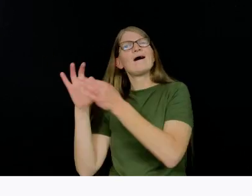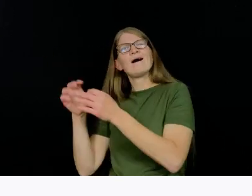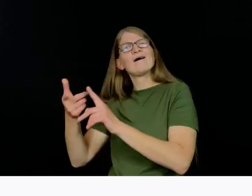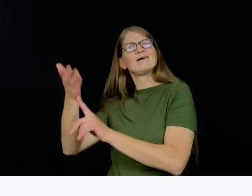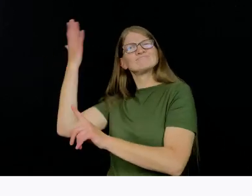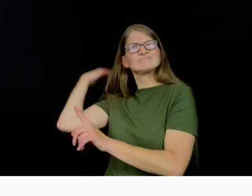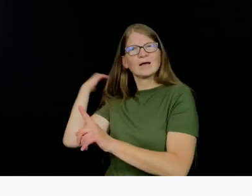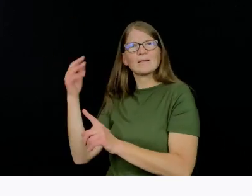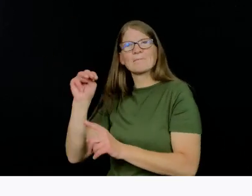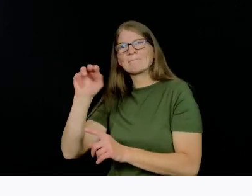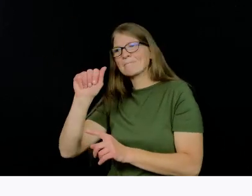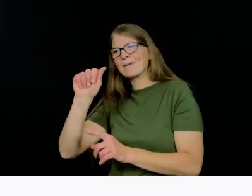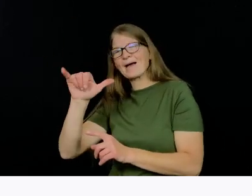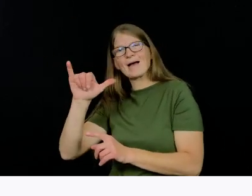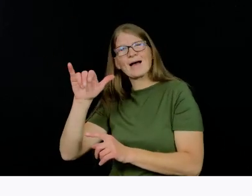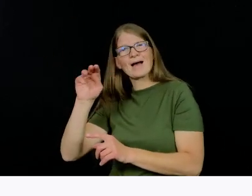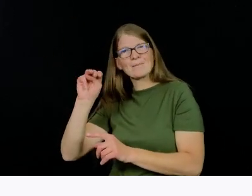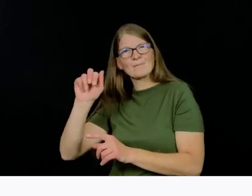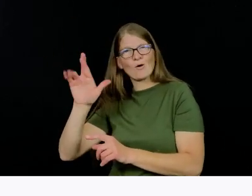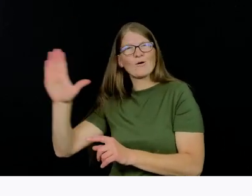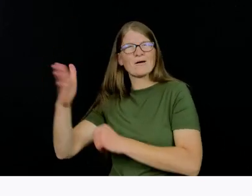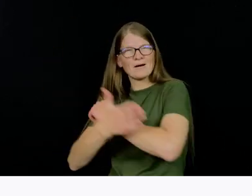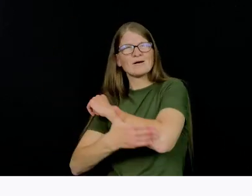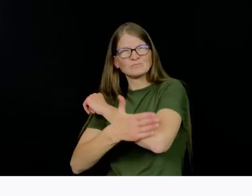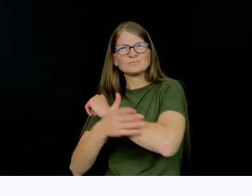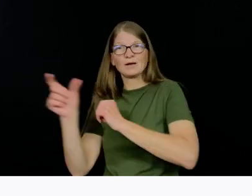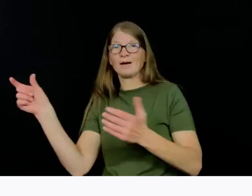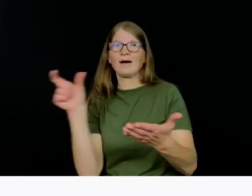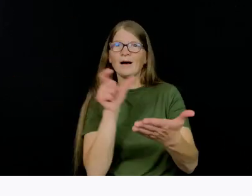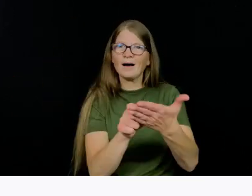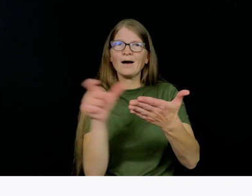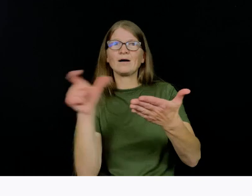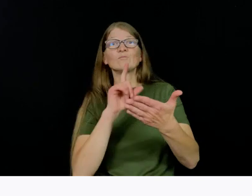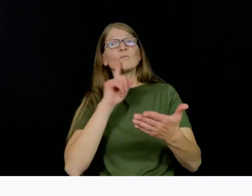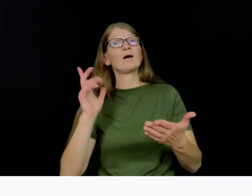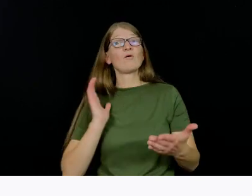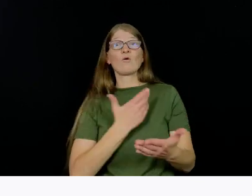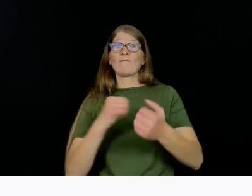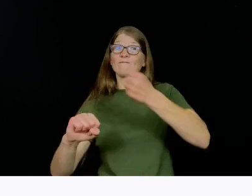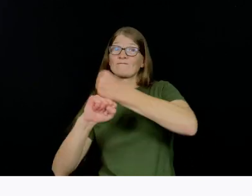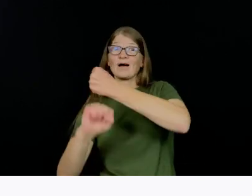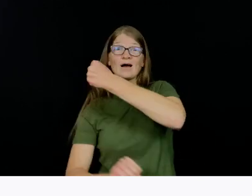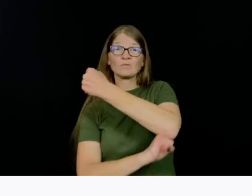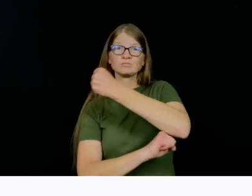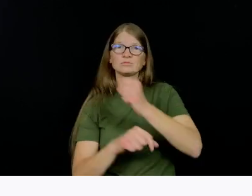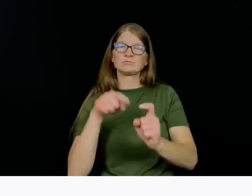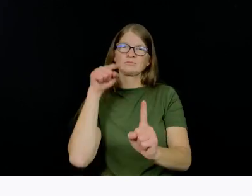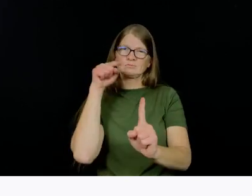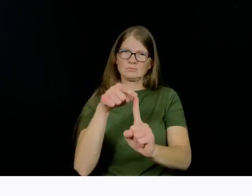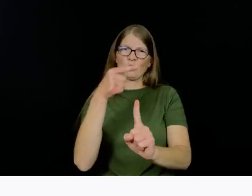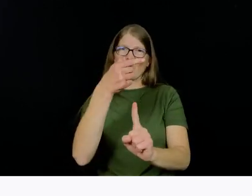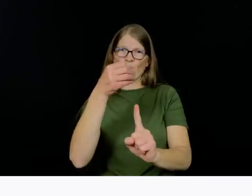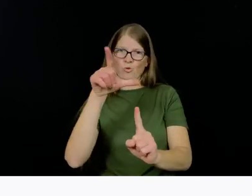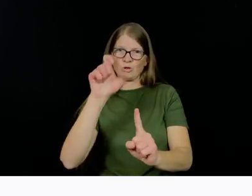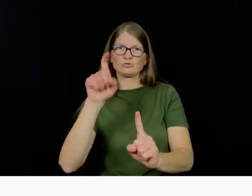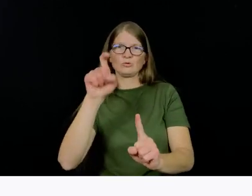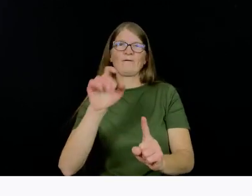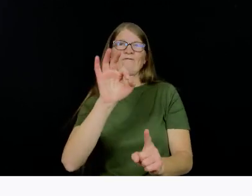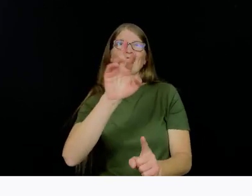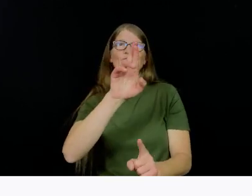من أسس الوصول المفتوح هو إيماننا أن يكون بحث Google مجانيًا للجميع ويمكن الوصول إليه من أي جهاز